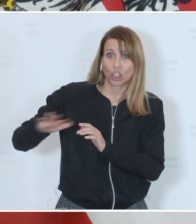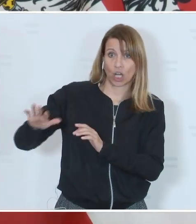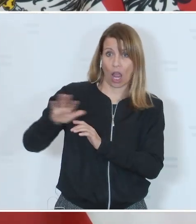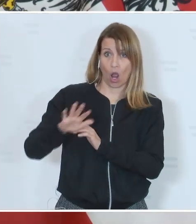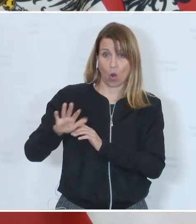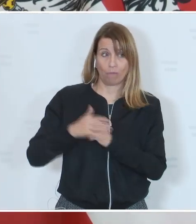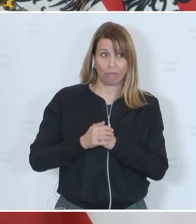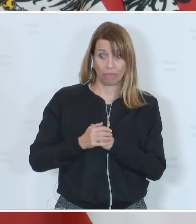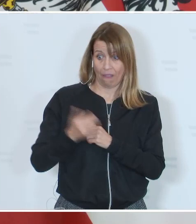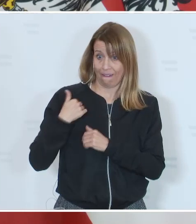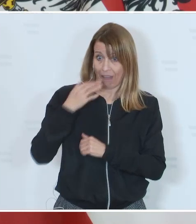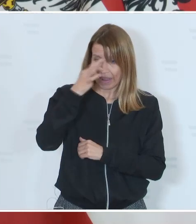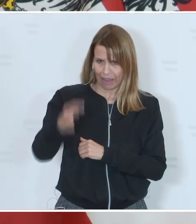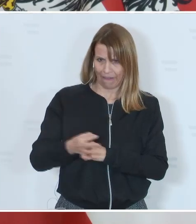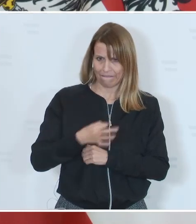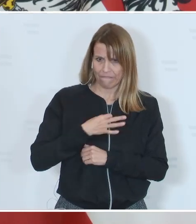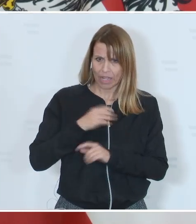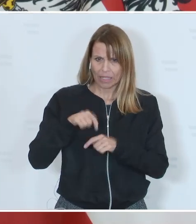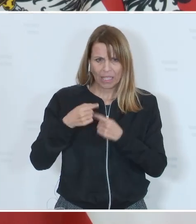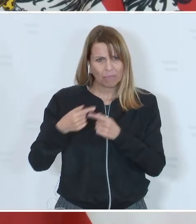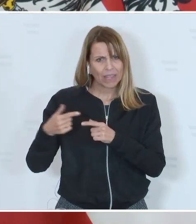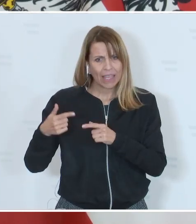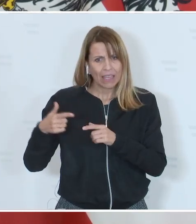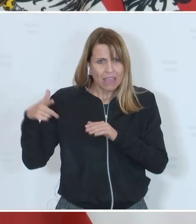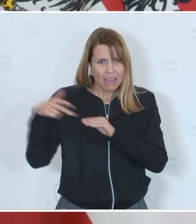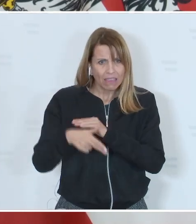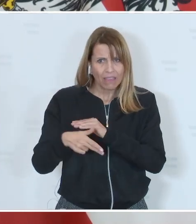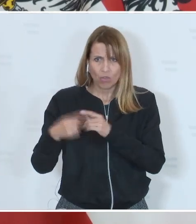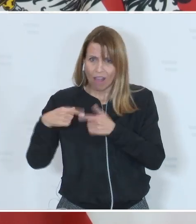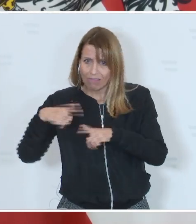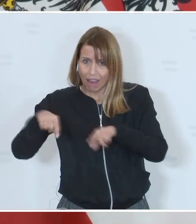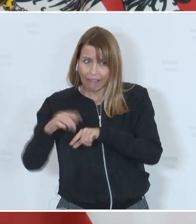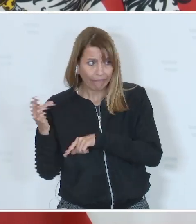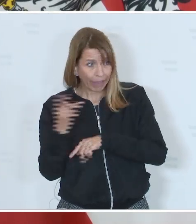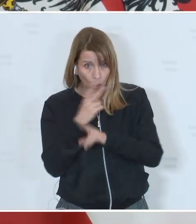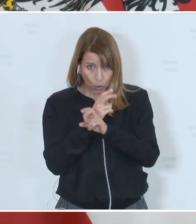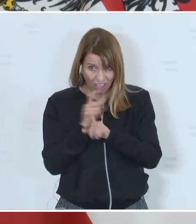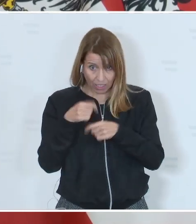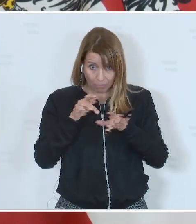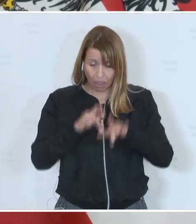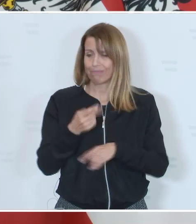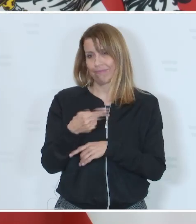ob es Interventionen von anderen Ländern gegen Österreich gegeben hat. Nein, Österreich stand